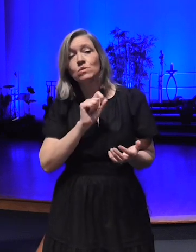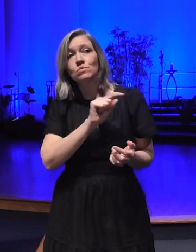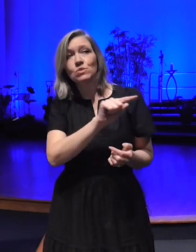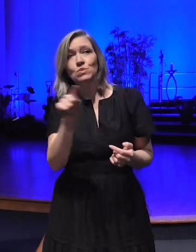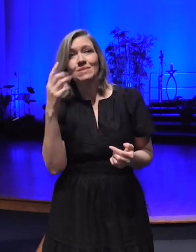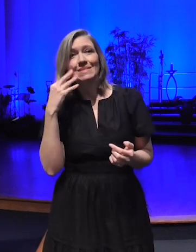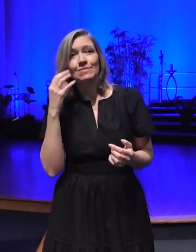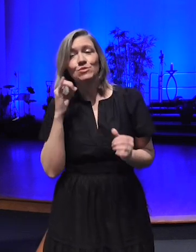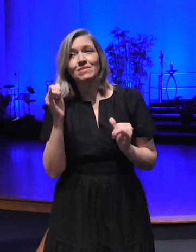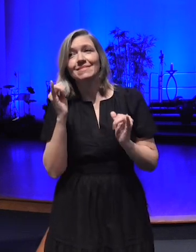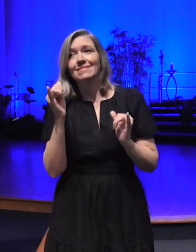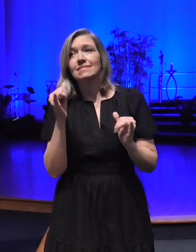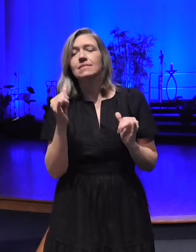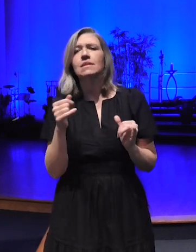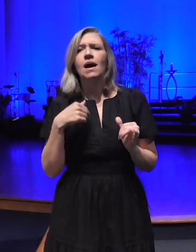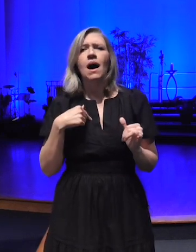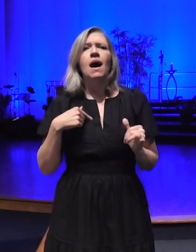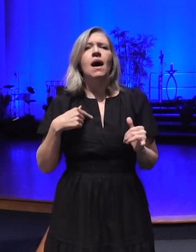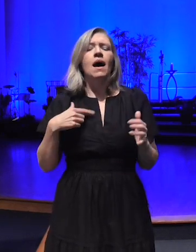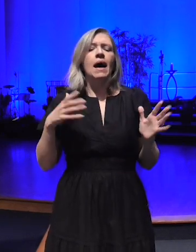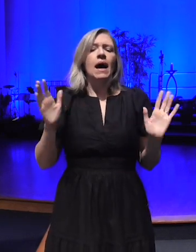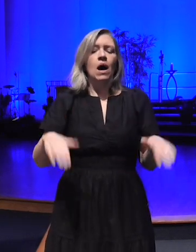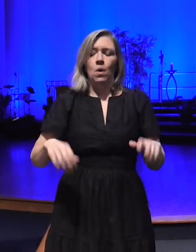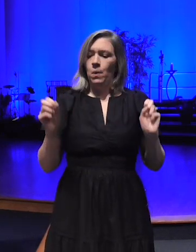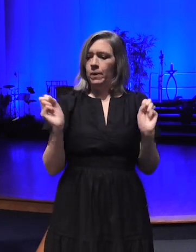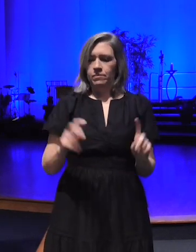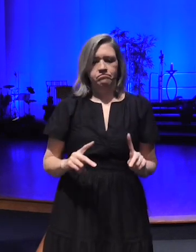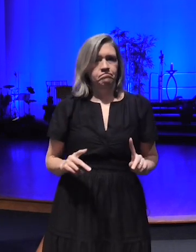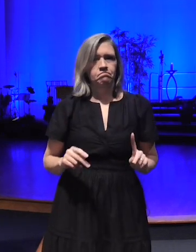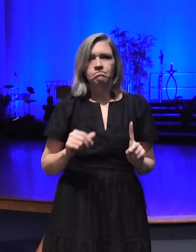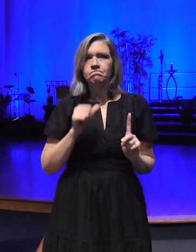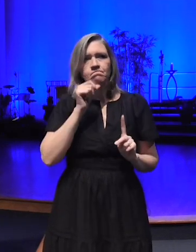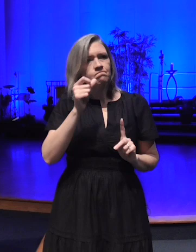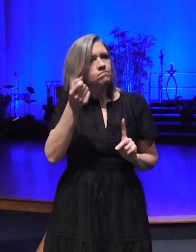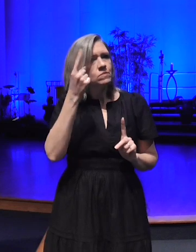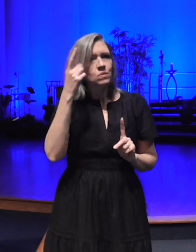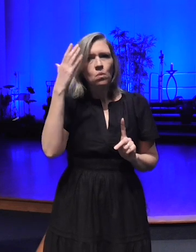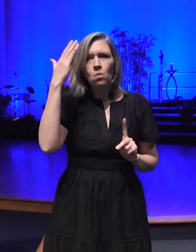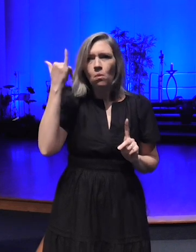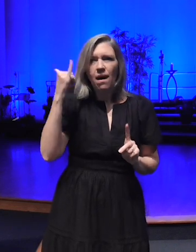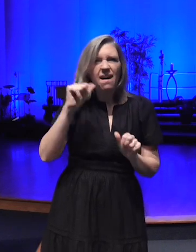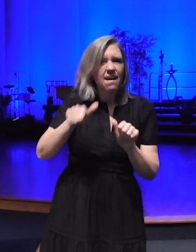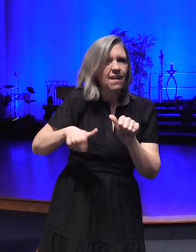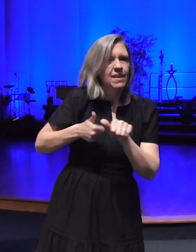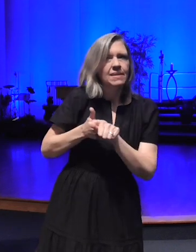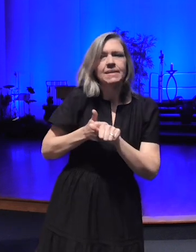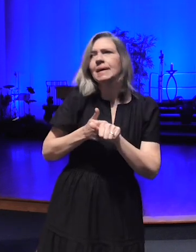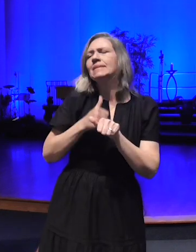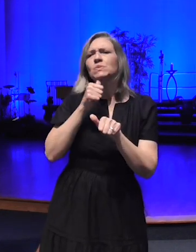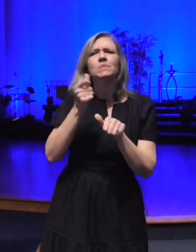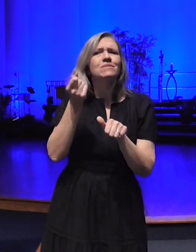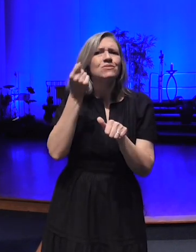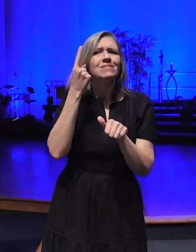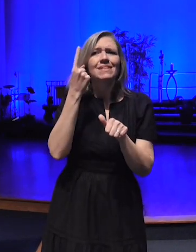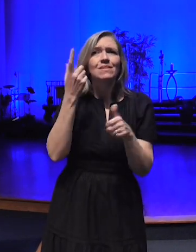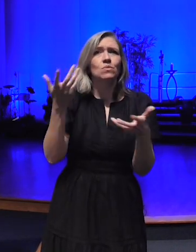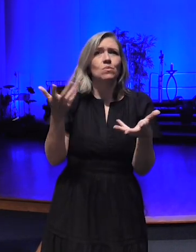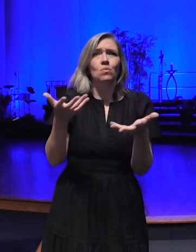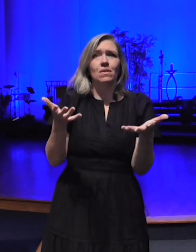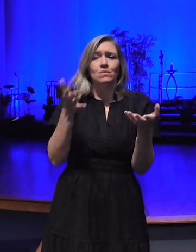"está bien". No entiendo por qué ni siquiera entiendo qué será esto, pero estoy dispuesto.